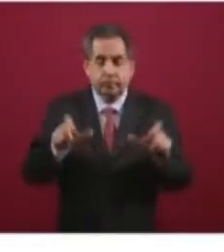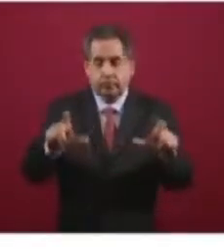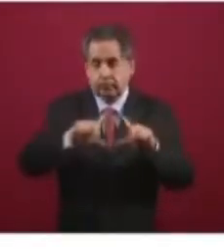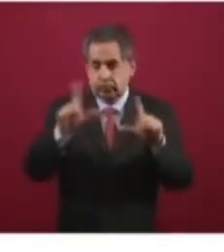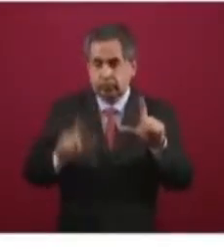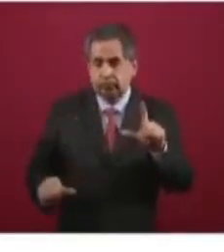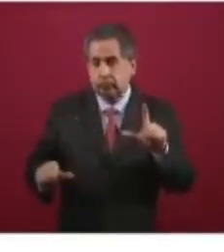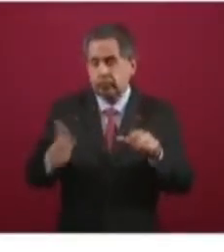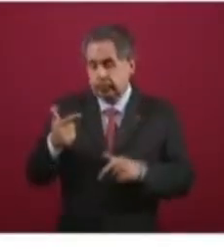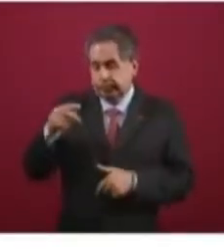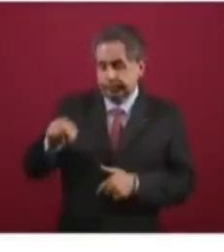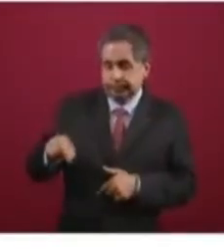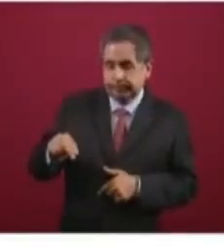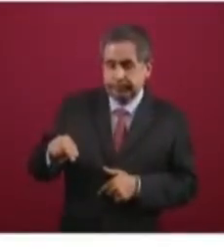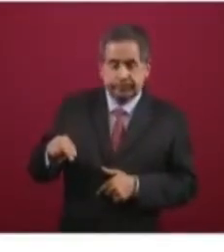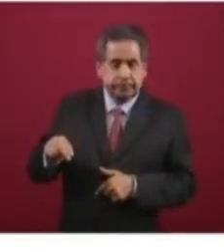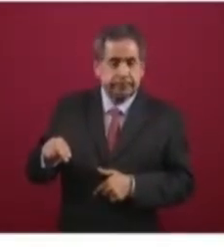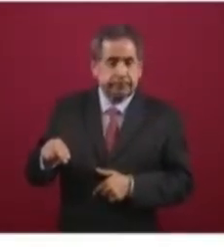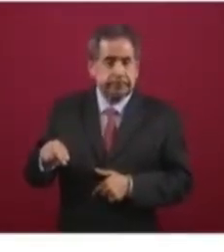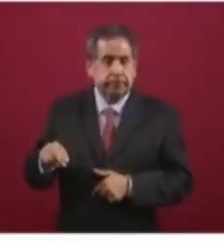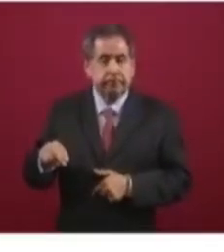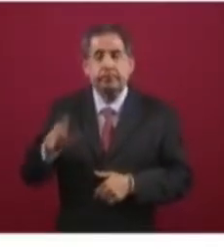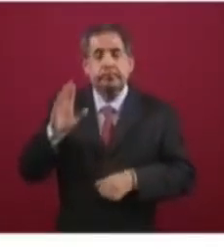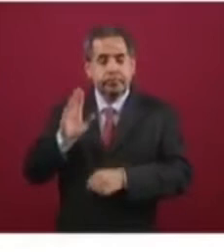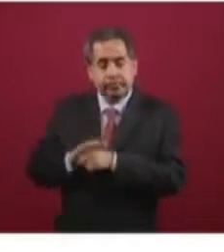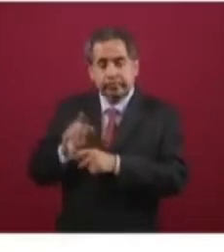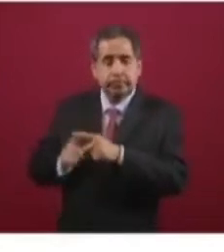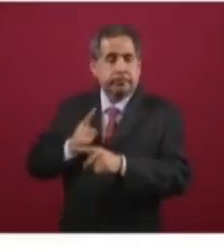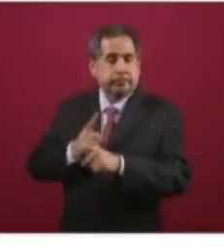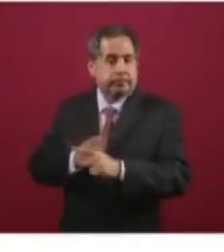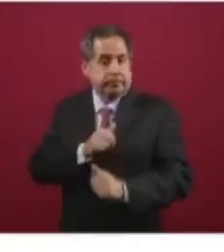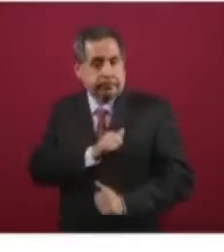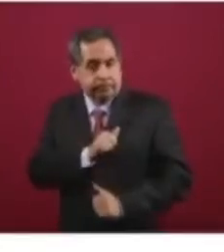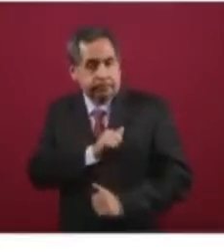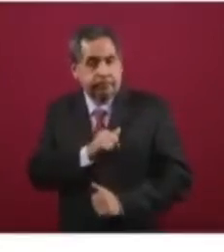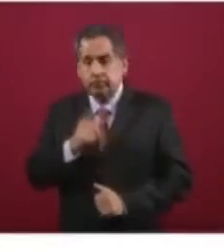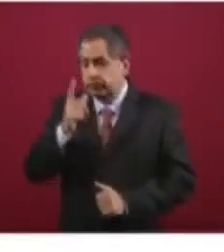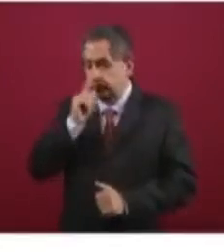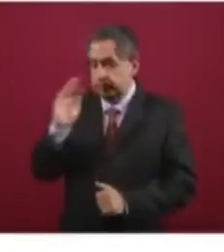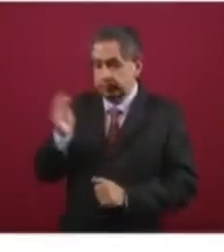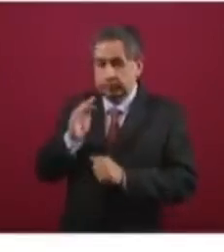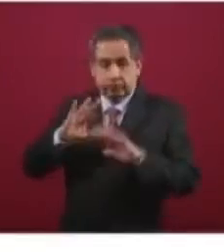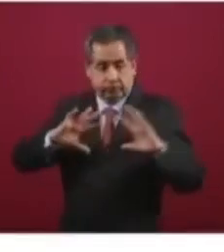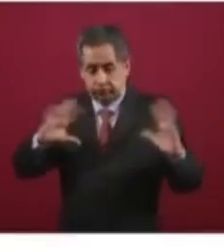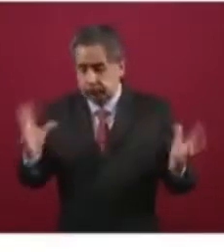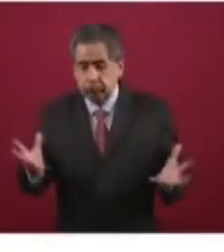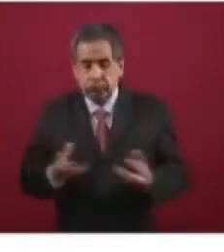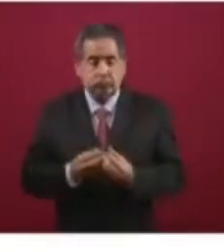si sumamos el despliegue permanente de Sedena y de Policía Federal en el estado de Querétaro